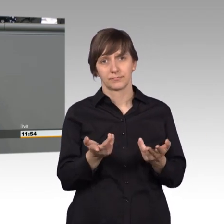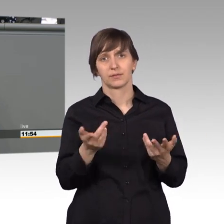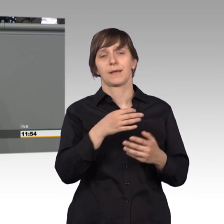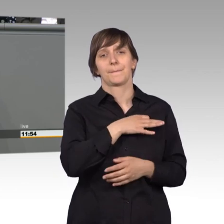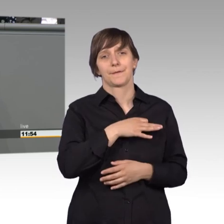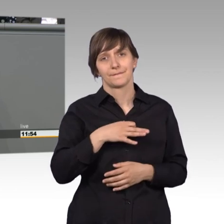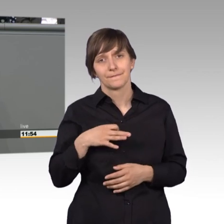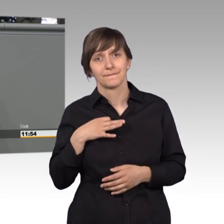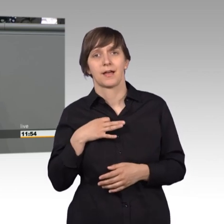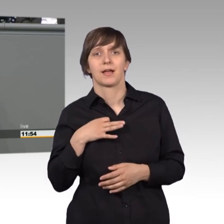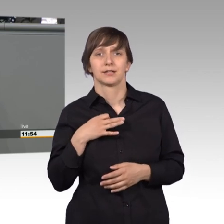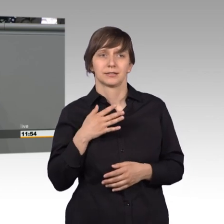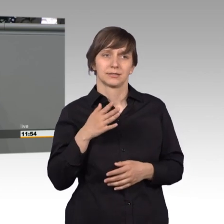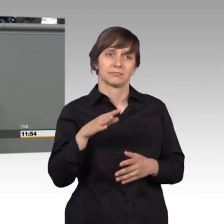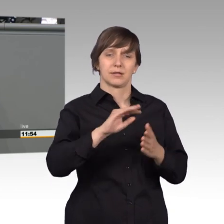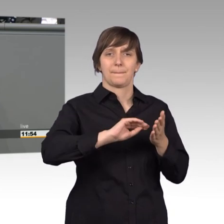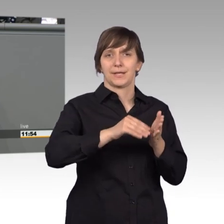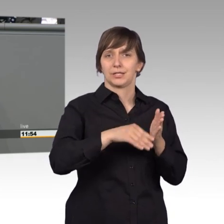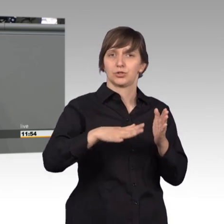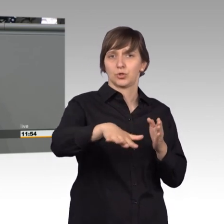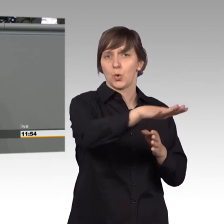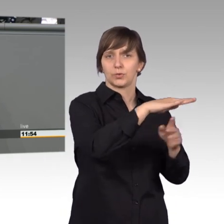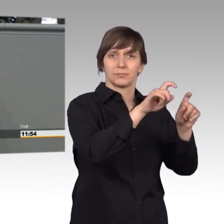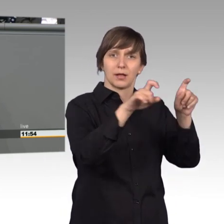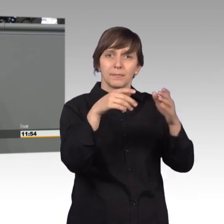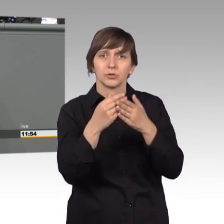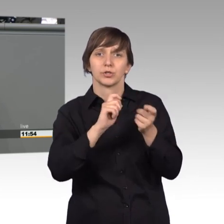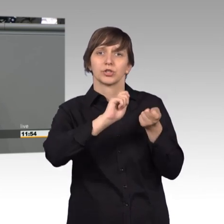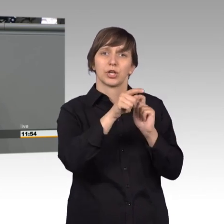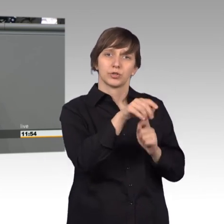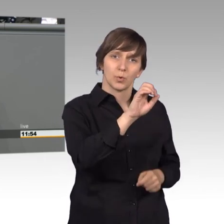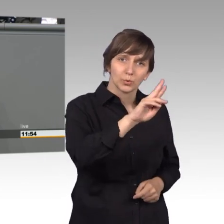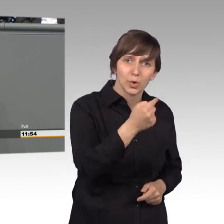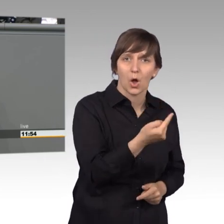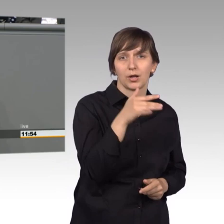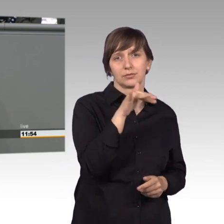Petitionsplattformen wie Change.org. Dort waren es im vergangenen Jahr